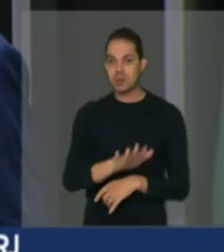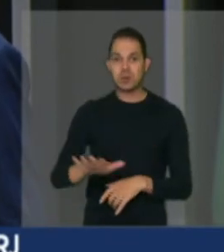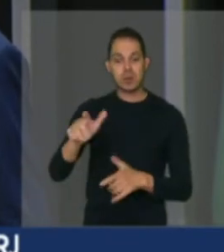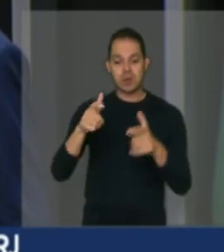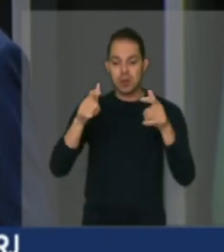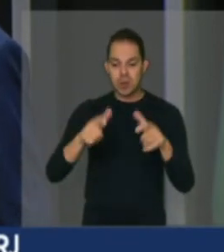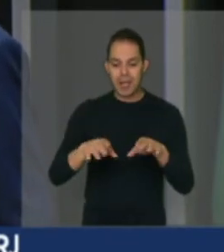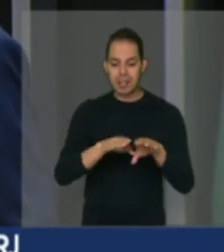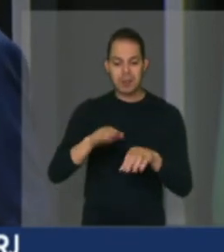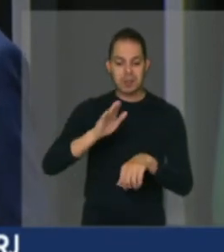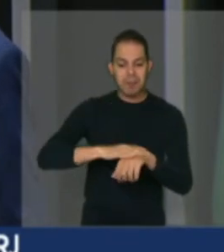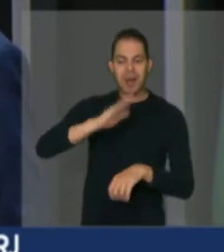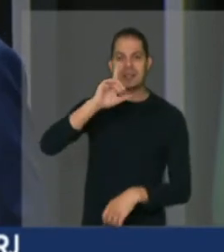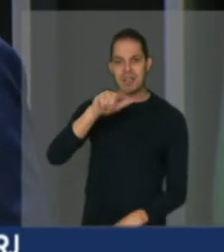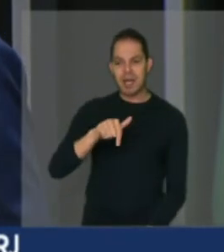COPACABANA, E ALI AS PESSOAS ME PEDIAM E FALAVAM COMIGO: